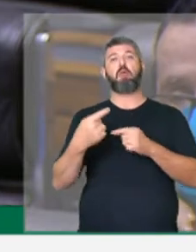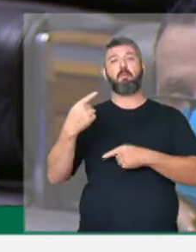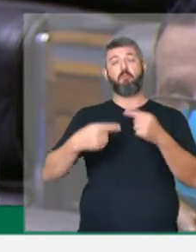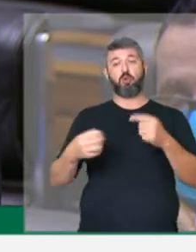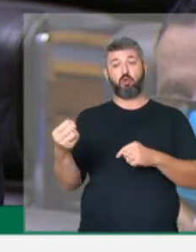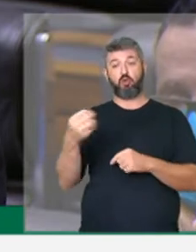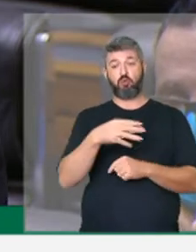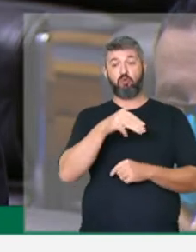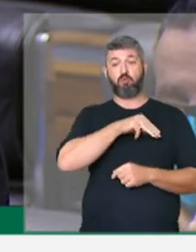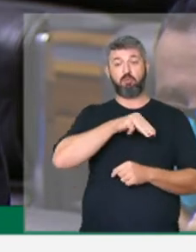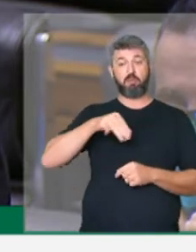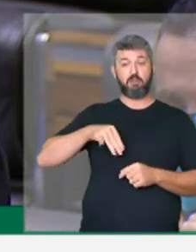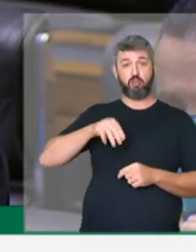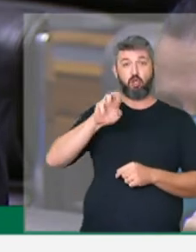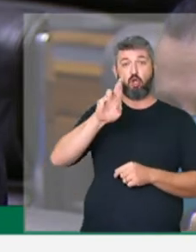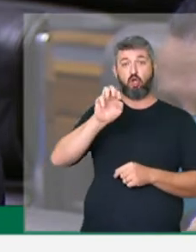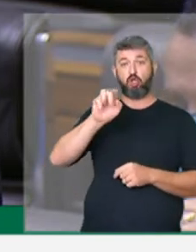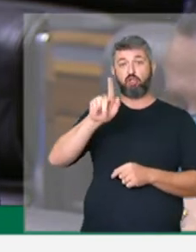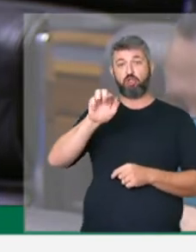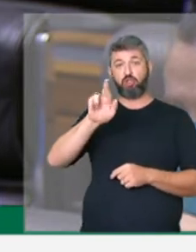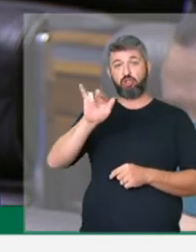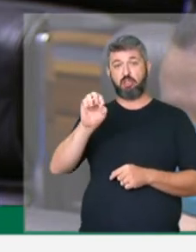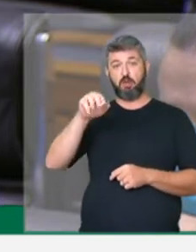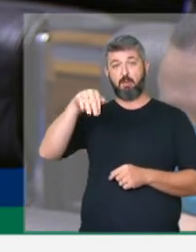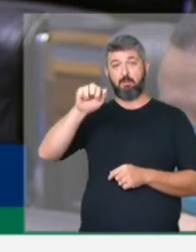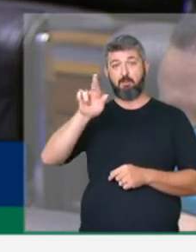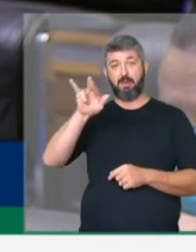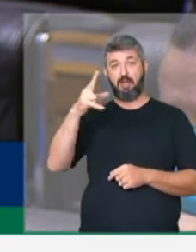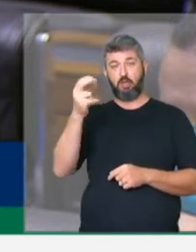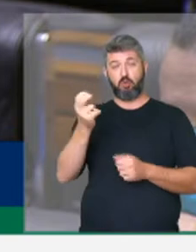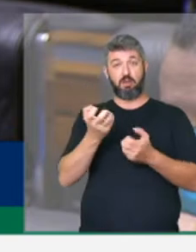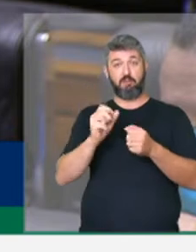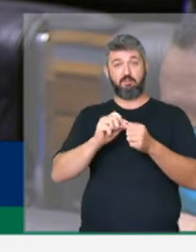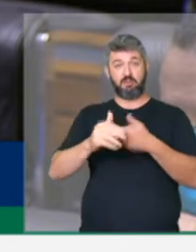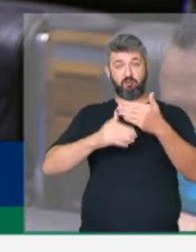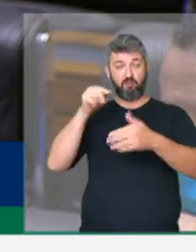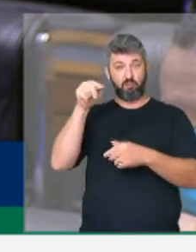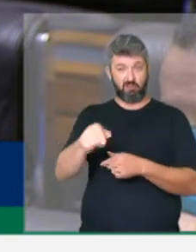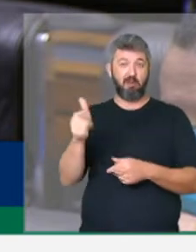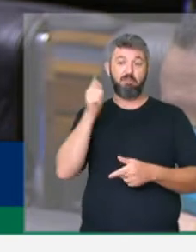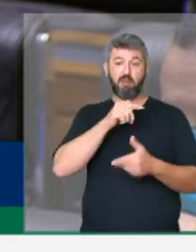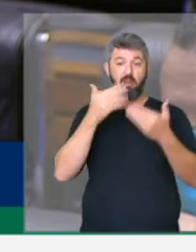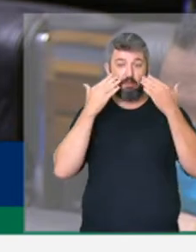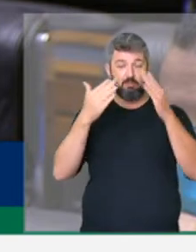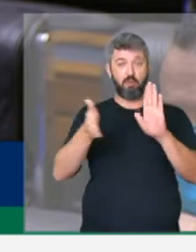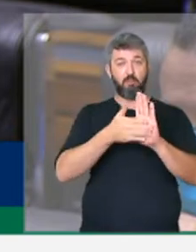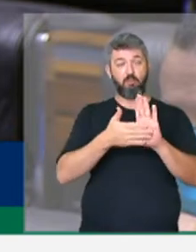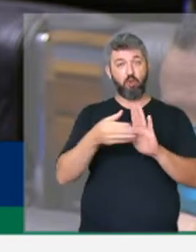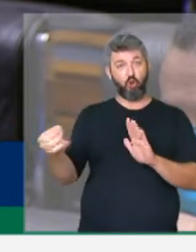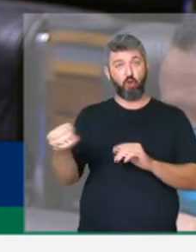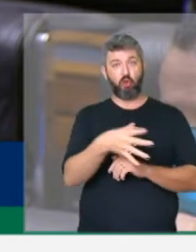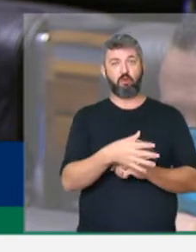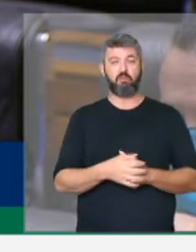BRASIL. É ESSE TEM SIDO O INTUITO DA NOSSA PROPOSTA E DA NOSSA LEI DE CONVERSÃO. -- [PRESIDENTE]: OBRIGADO, DEPUTADO. REQUERIMENTO DE ENCERRO AÇO